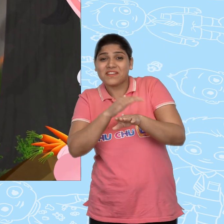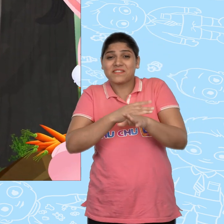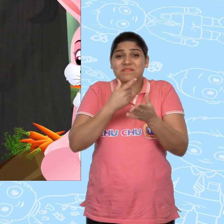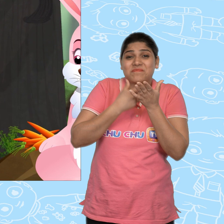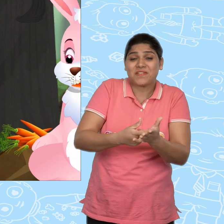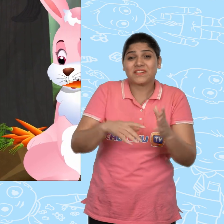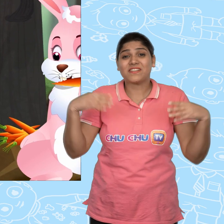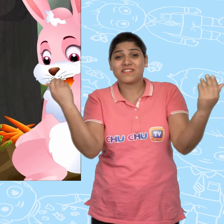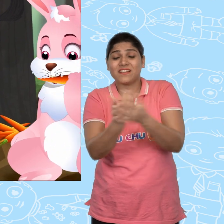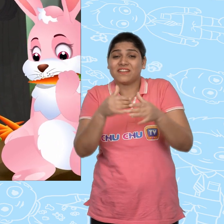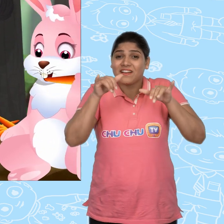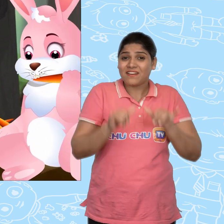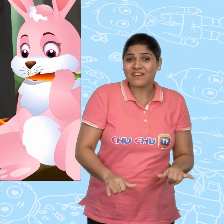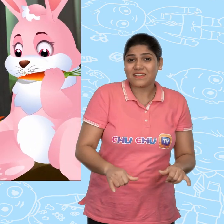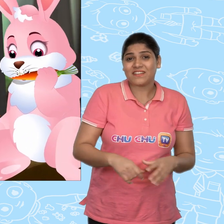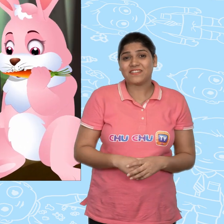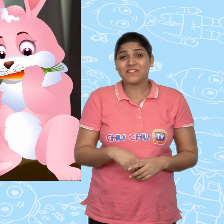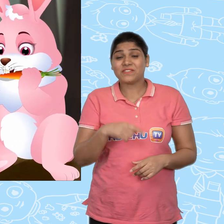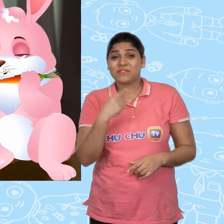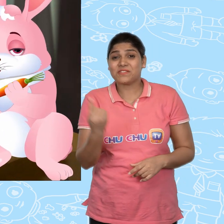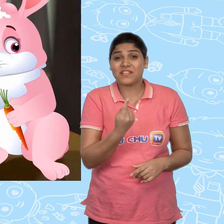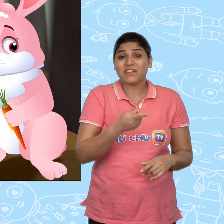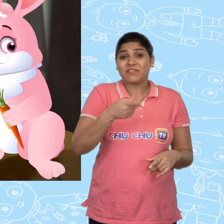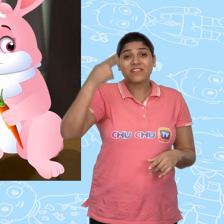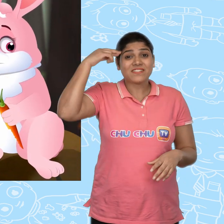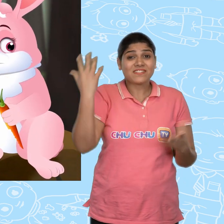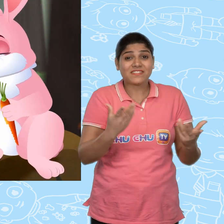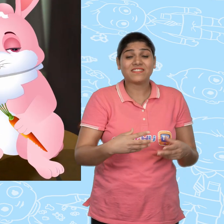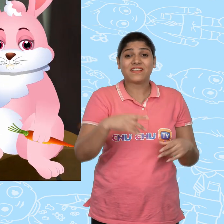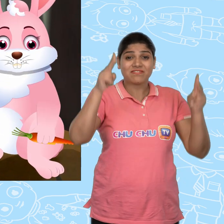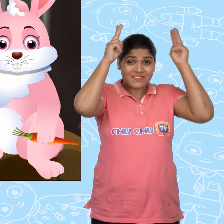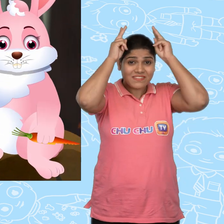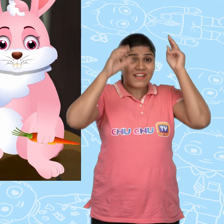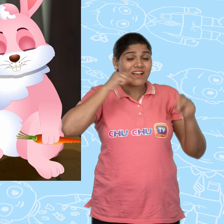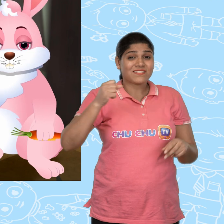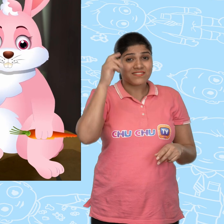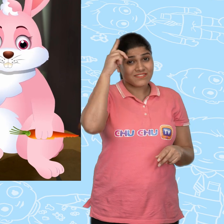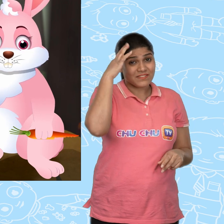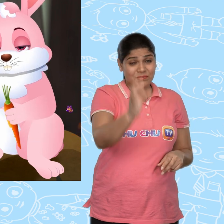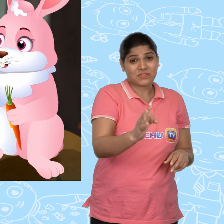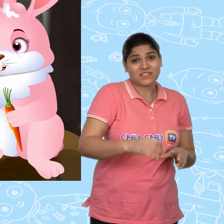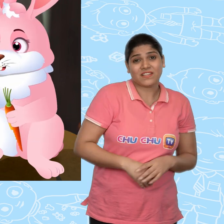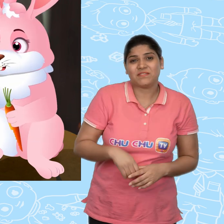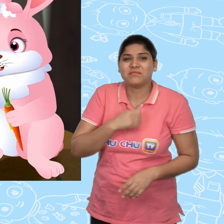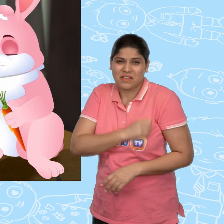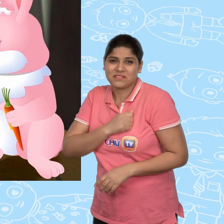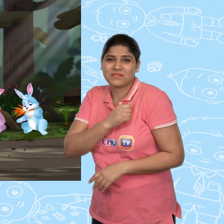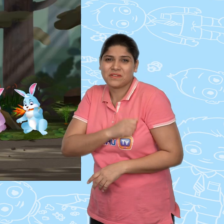वो सब प्यार और सम्मान के साथ रहने लगे वो भी सिर्फ उस चतुर खरगोश की बदौलत माफ कीजिएगा माफ कीजिएगा।